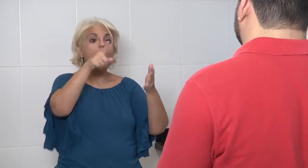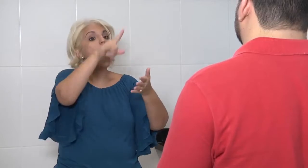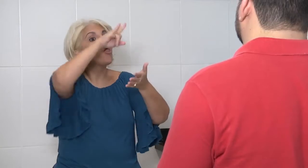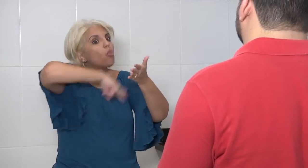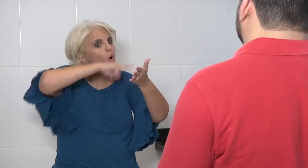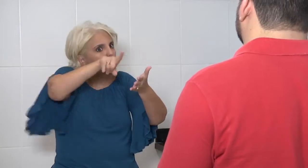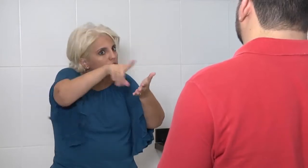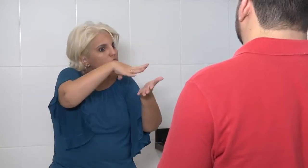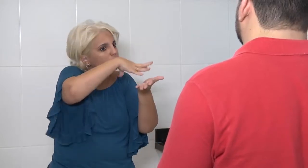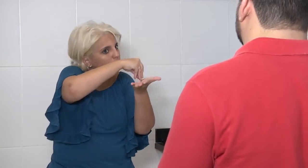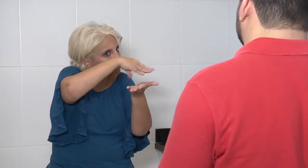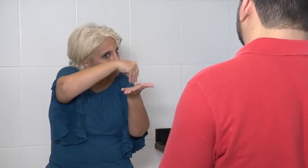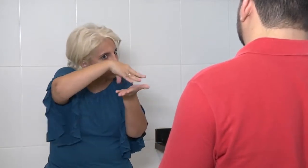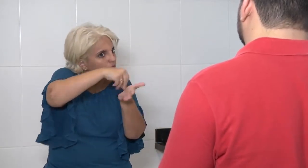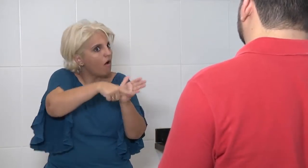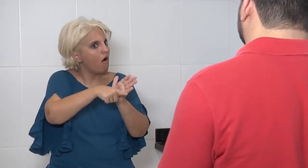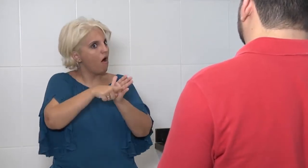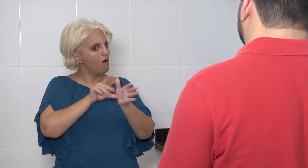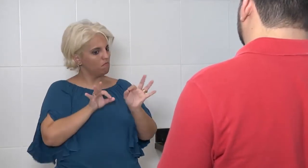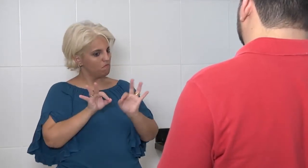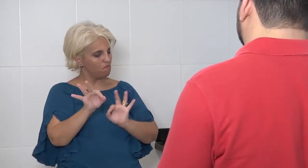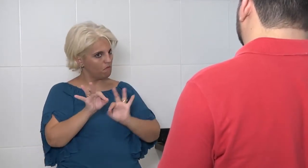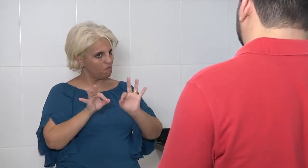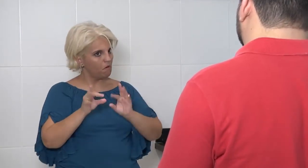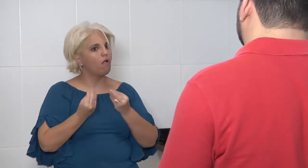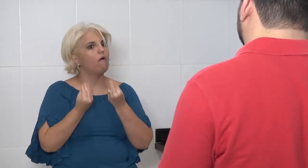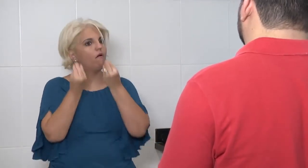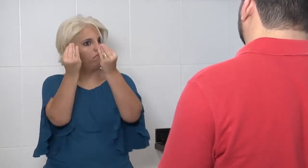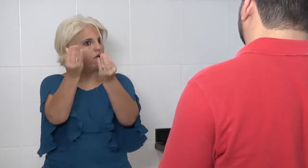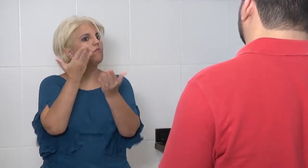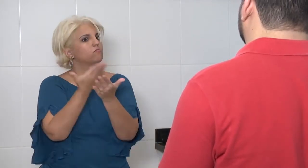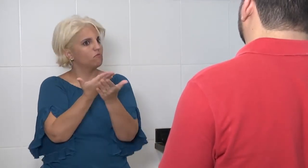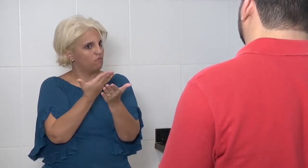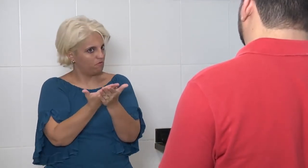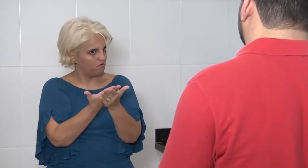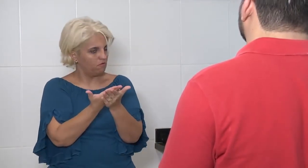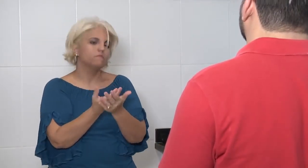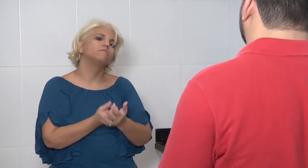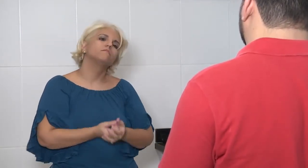Você xerocou todos os documentos antes para entregar na escola né.